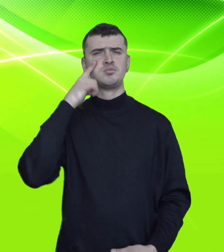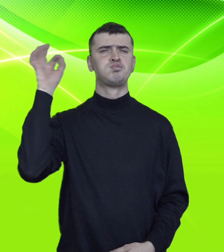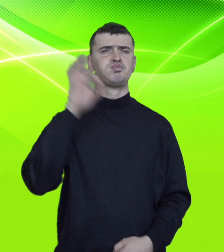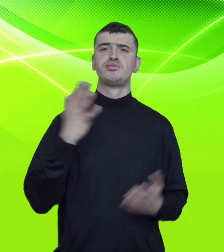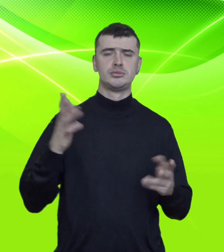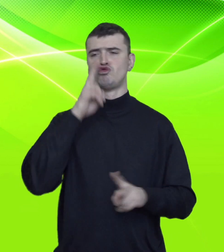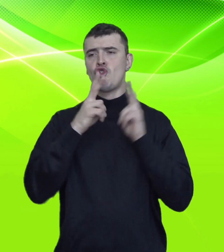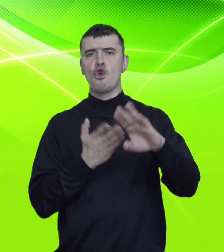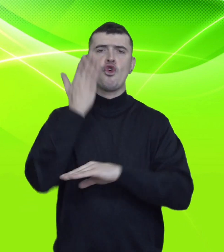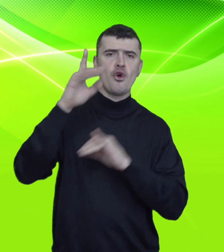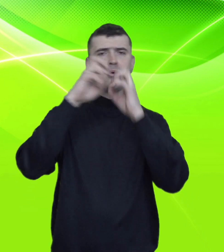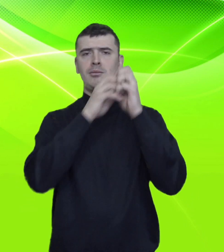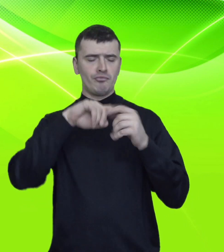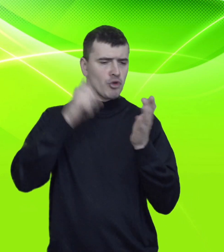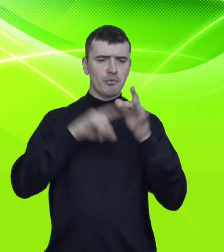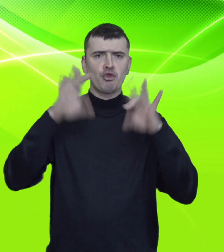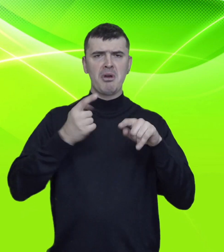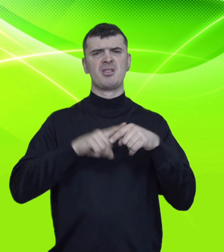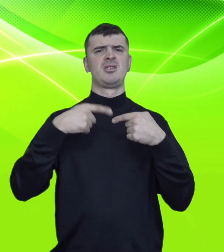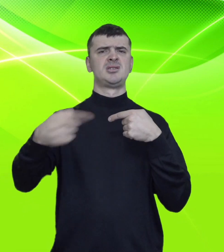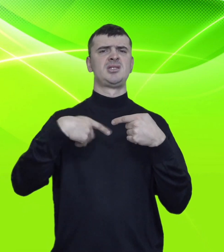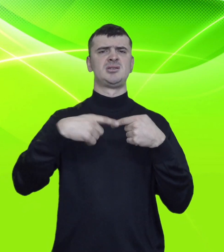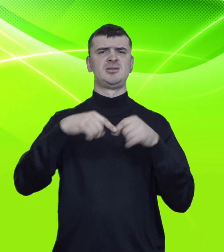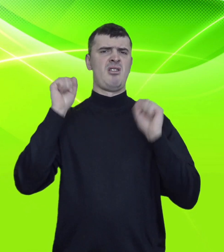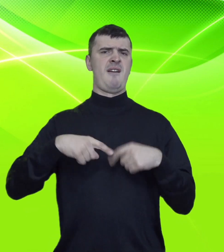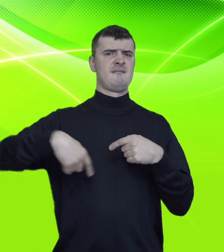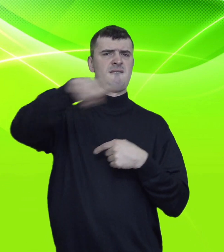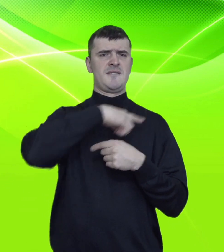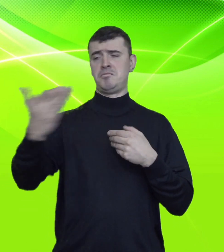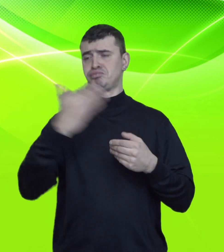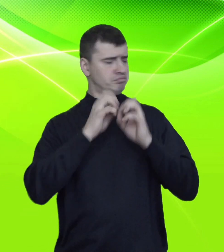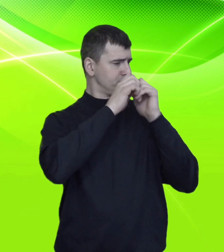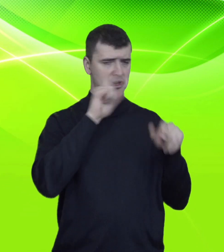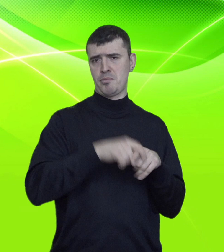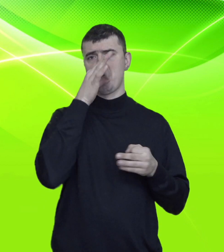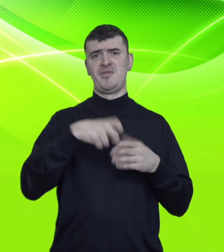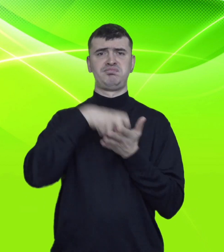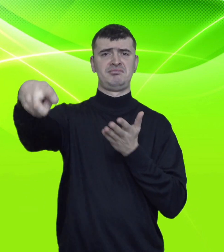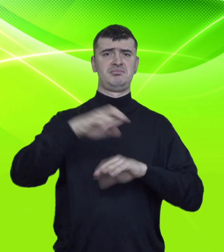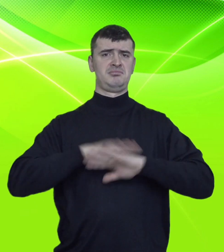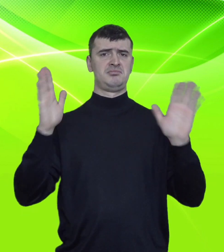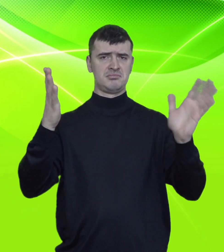В большинстве случаев спор рассматривается дистанционно.